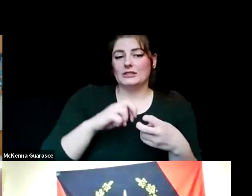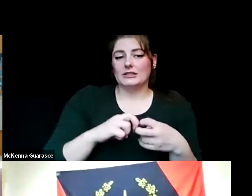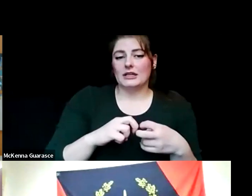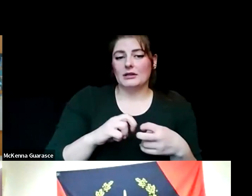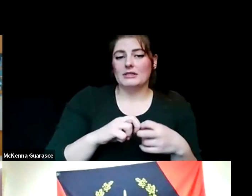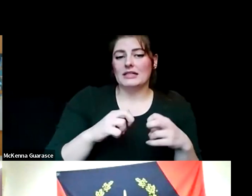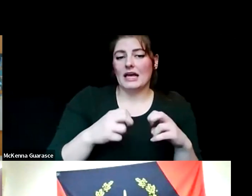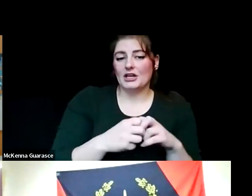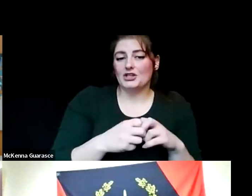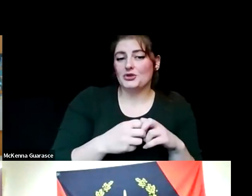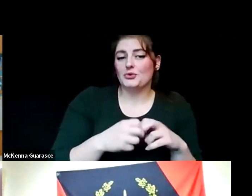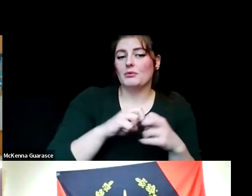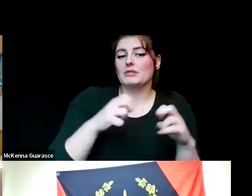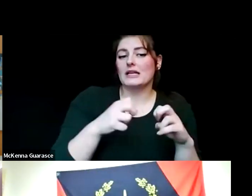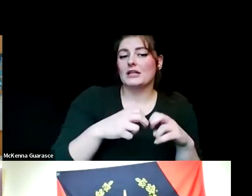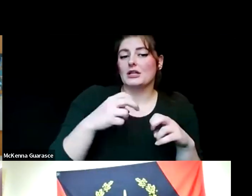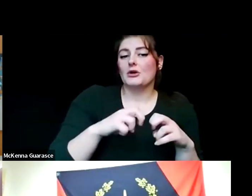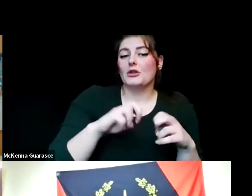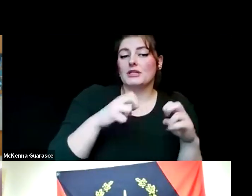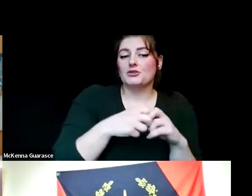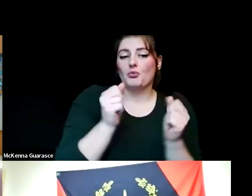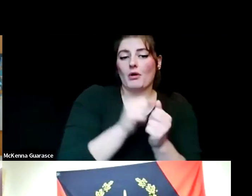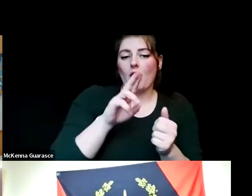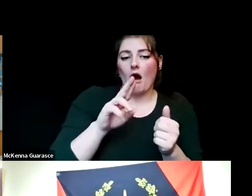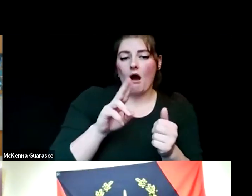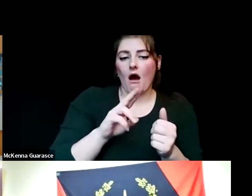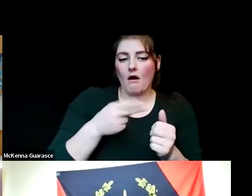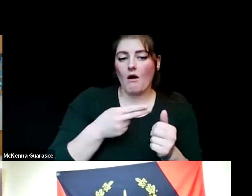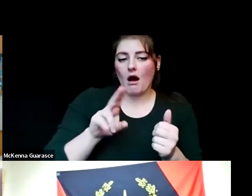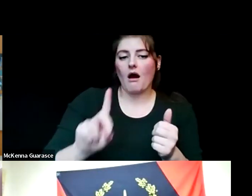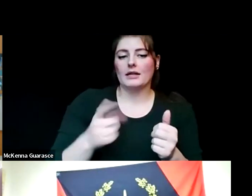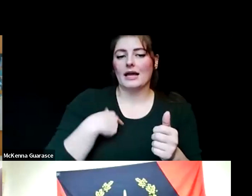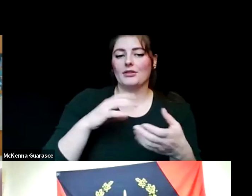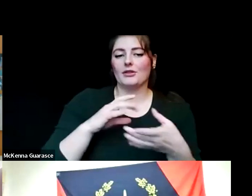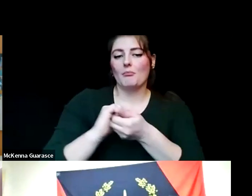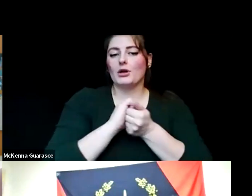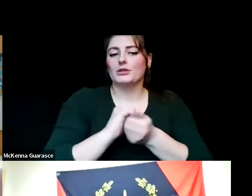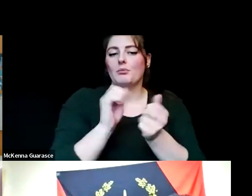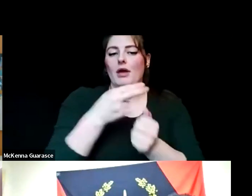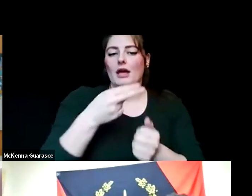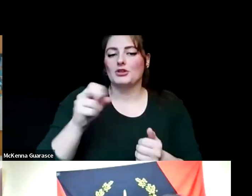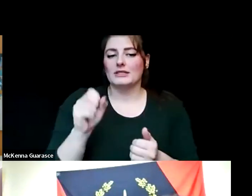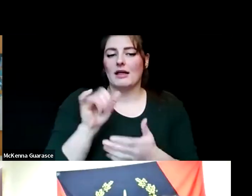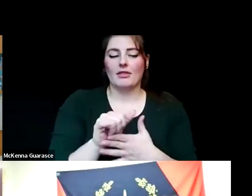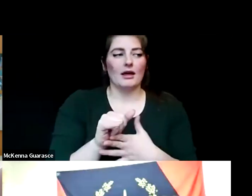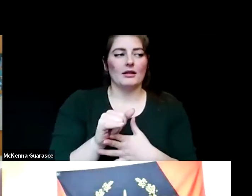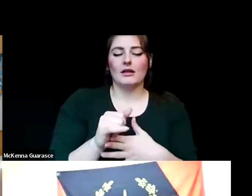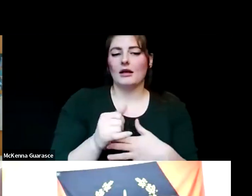que aclara esto para que todas sus PHA sepan que esto es aceptable. Esto no infringe las leyes federales